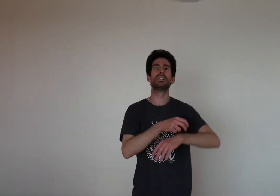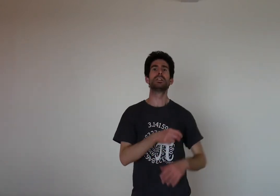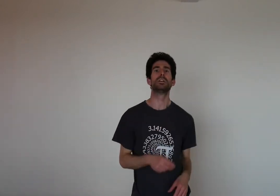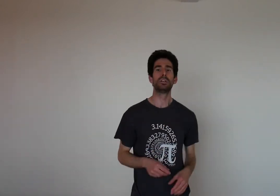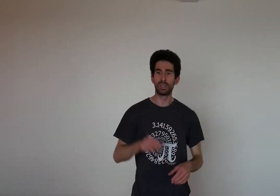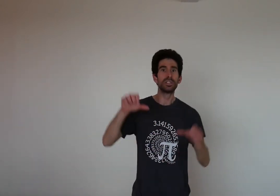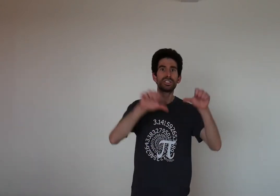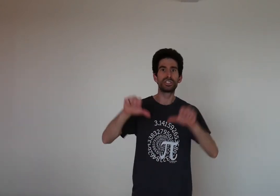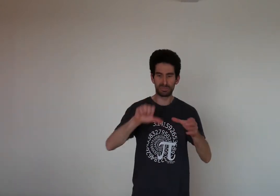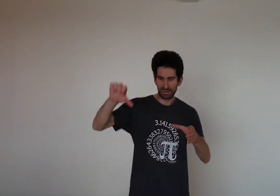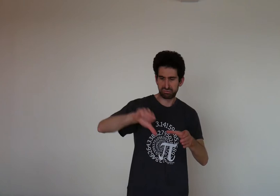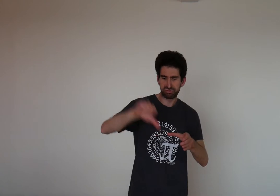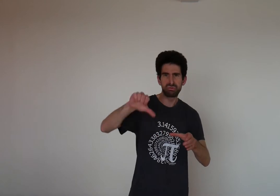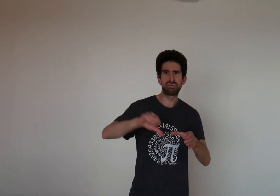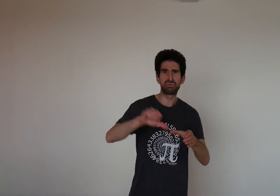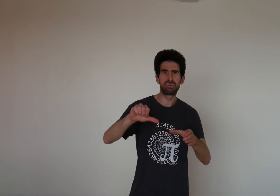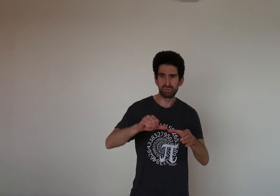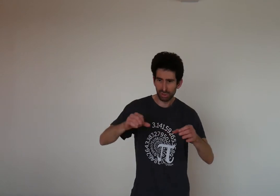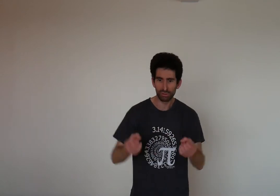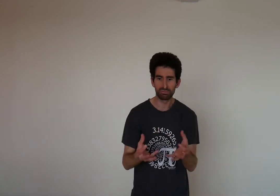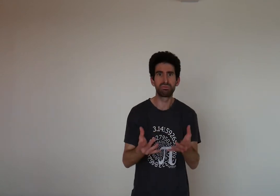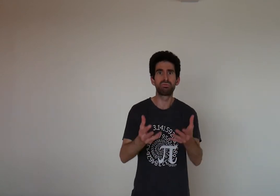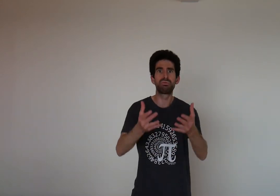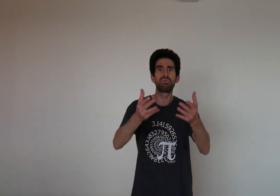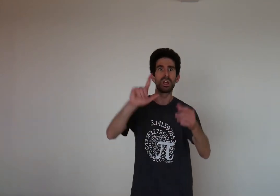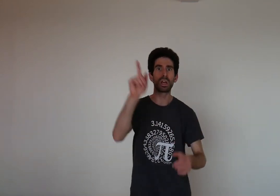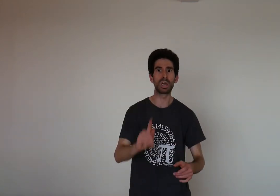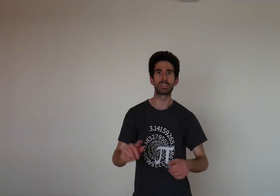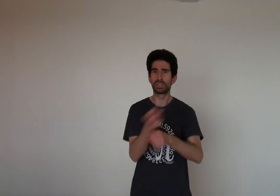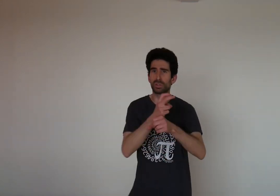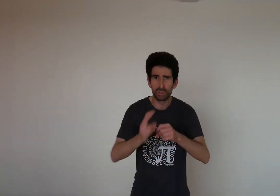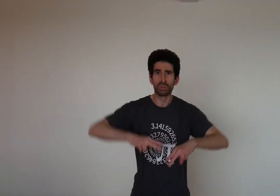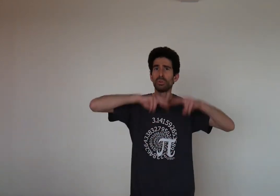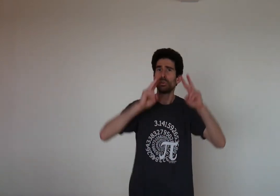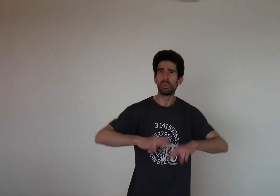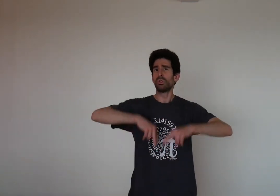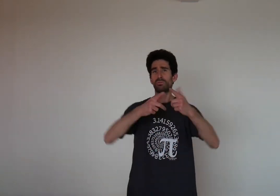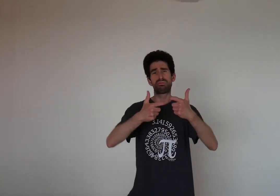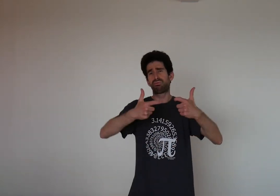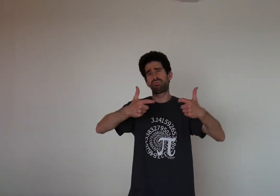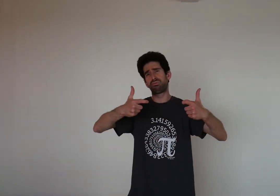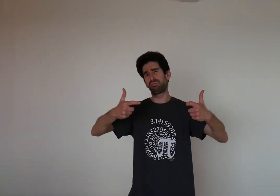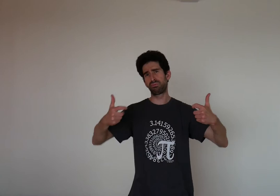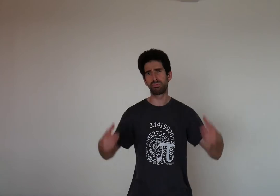Respirer les gaz toxiques des produits chimiques. Etc, etc.